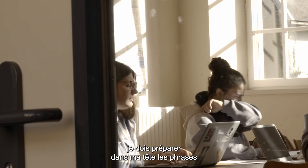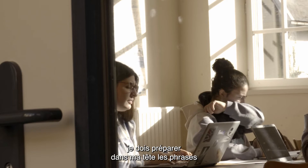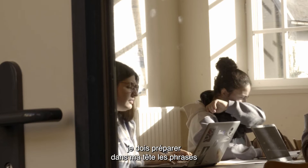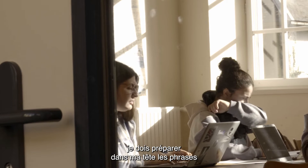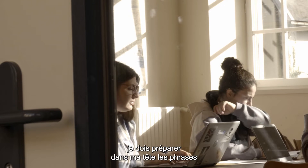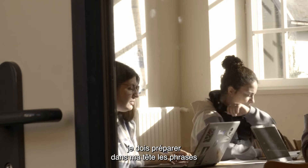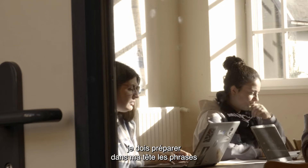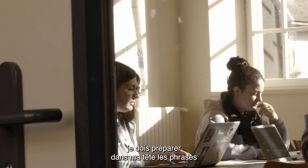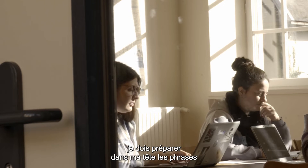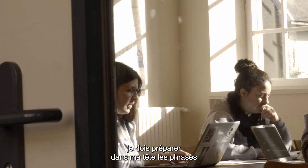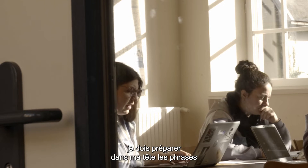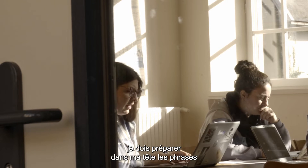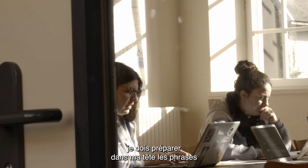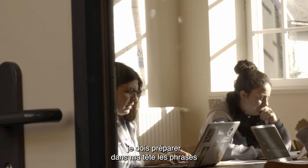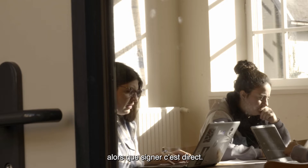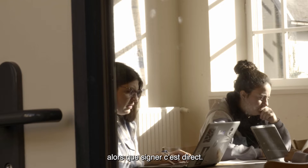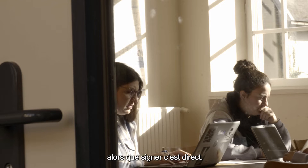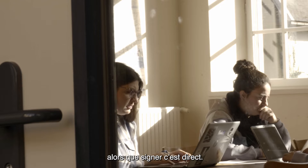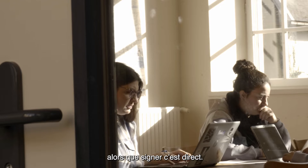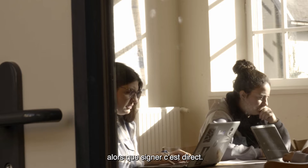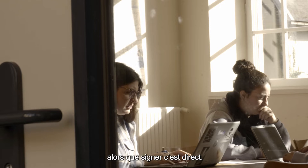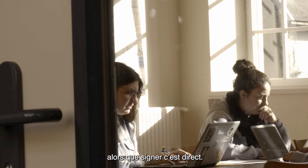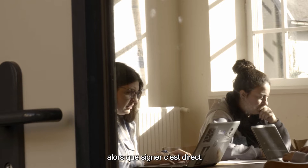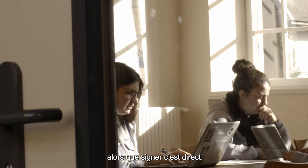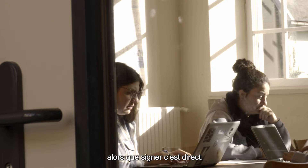je dois préparer dans ma tête les phrases alors que signer c’est direct.